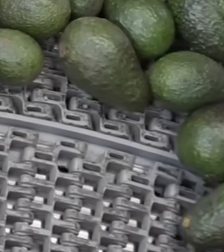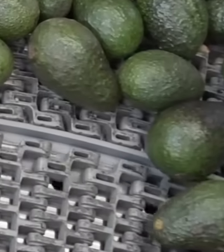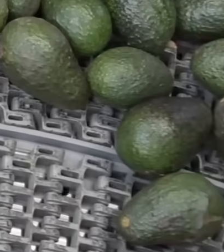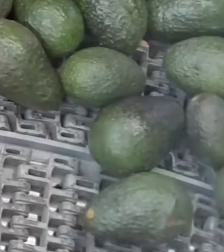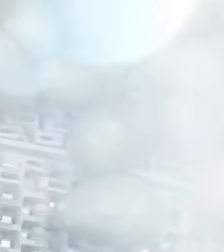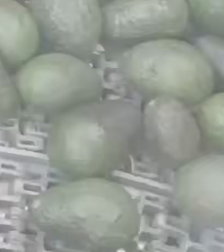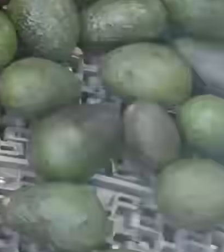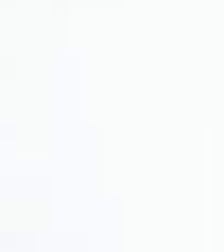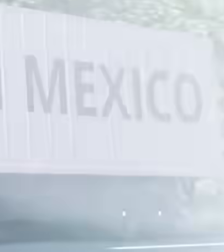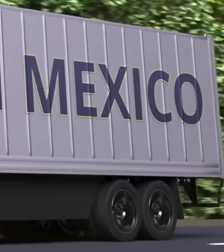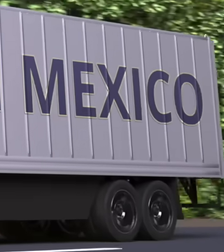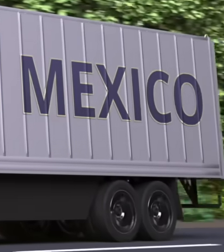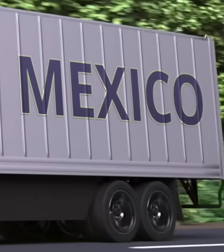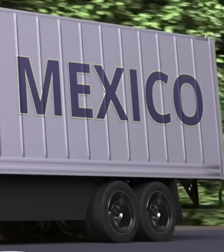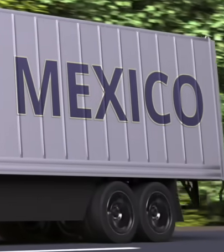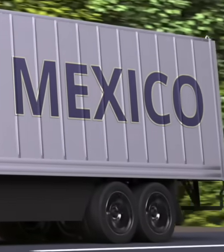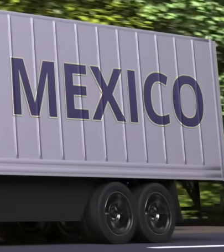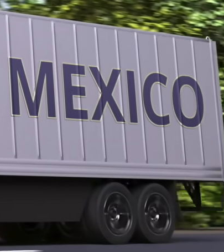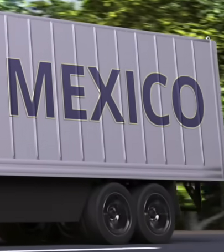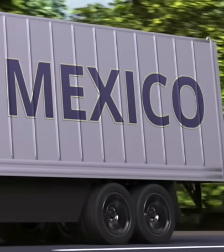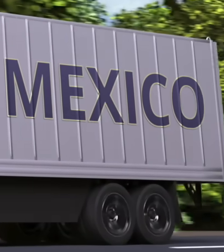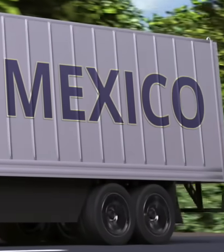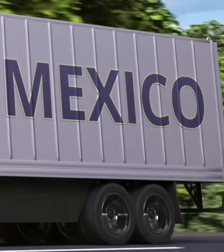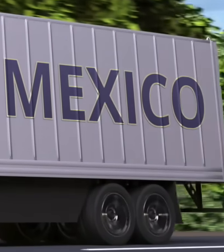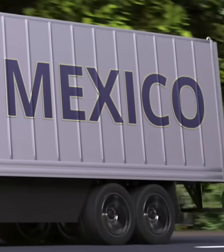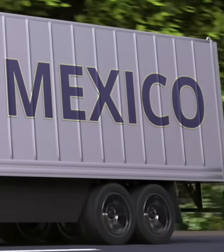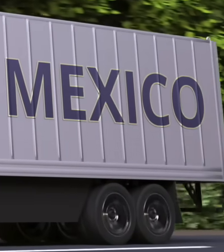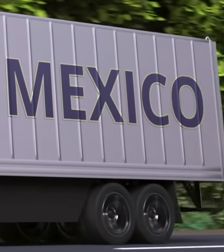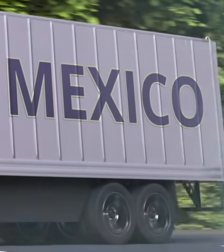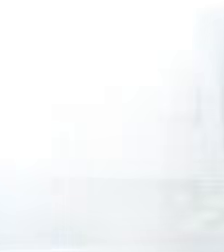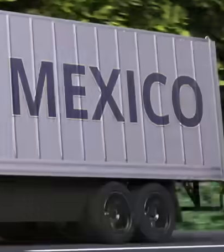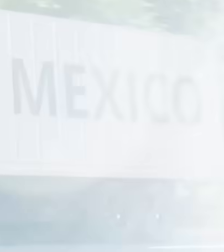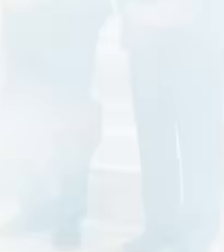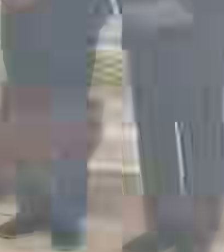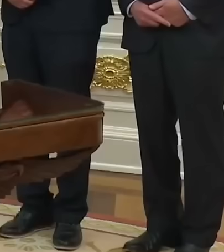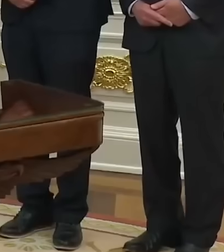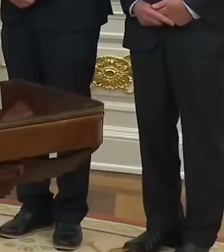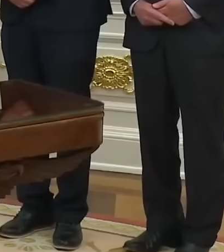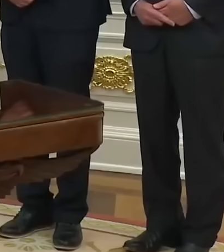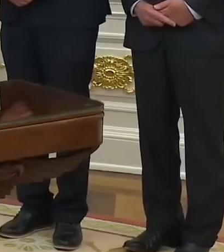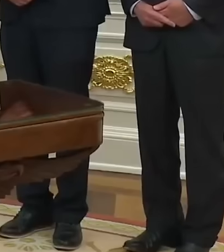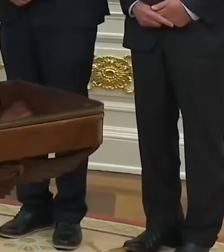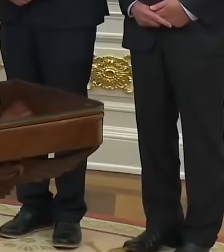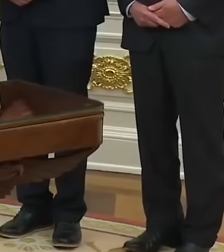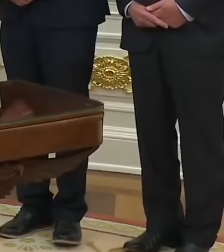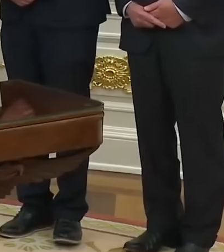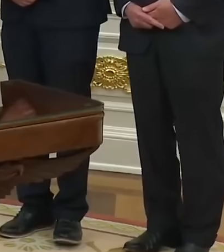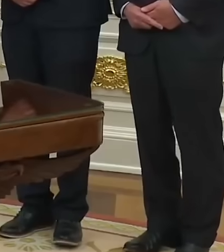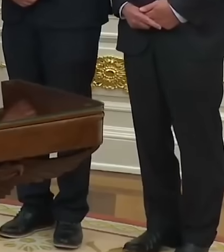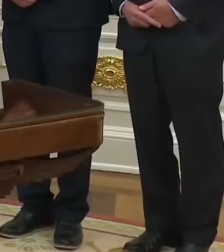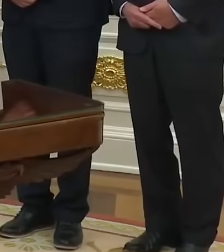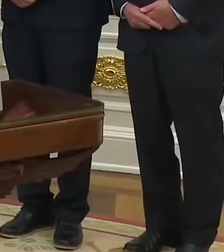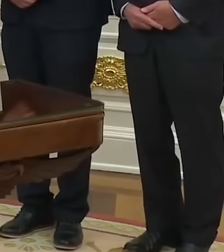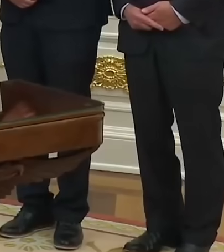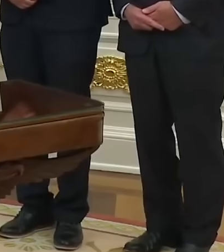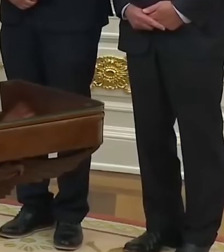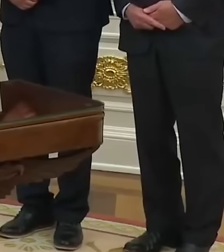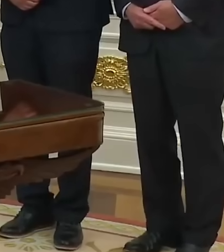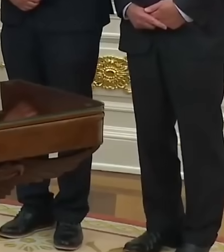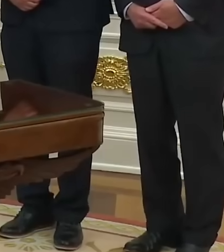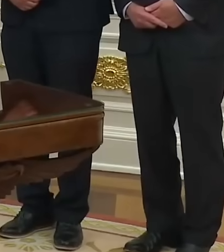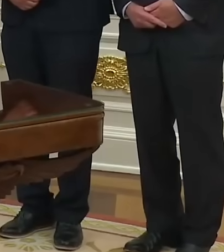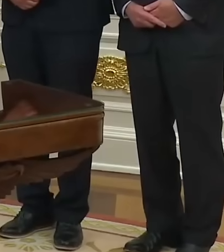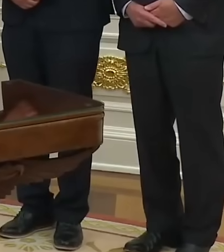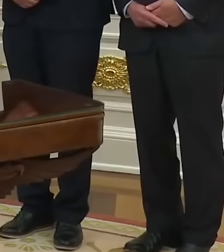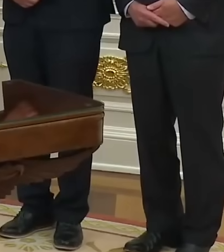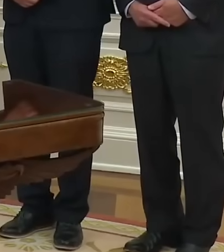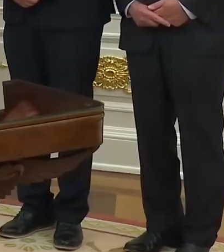Con este nuevo plan de comercio, México dejará sin aguacate de la mejor calidad a Estados Unidos,